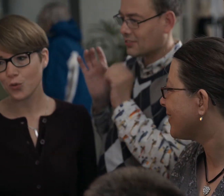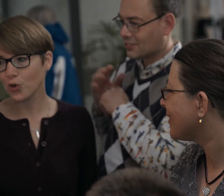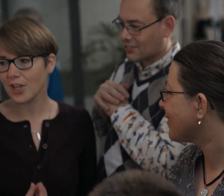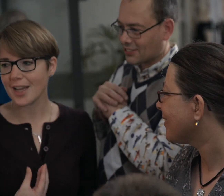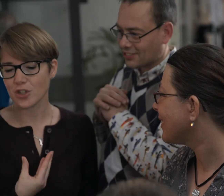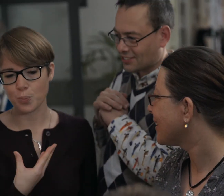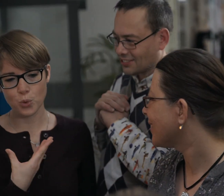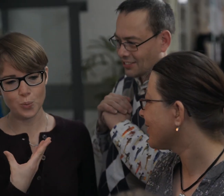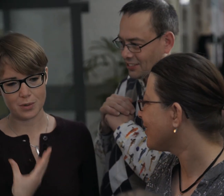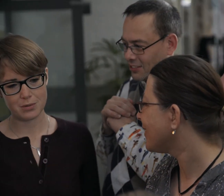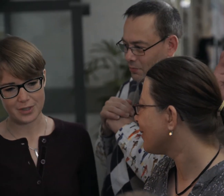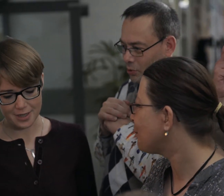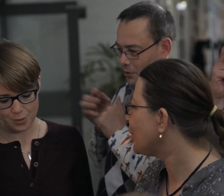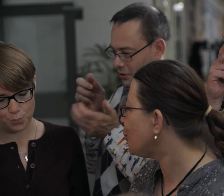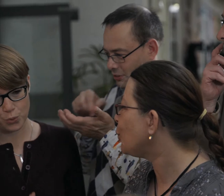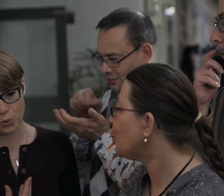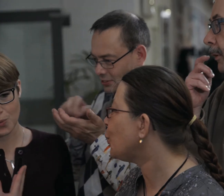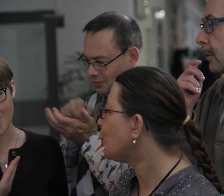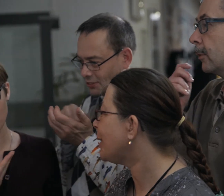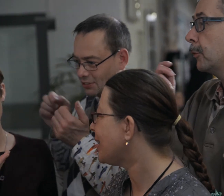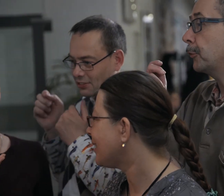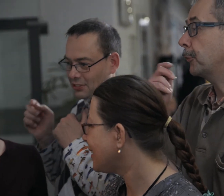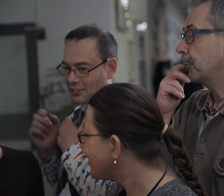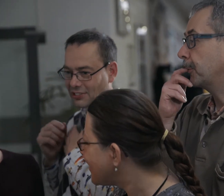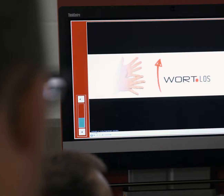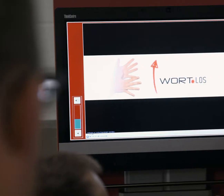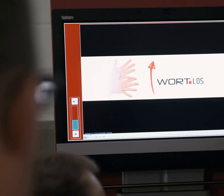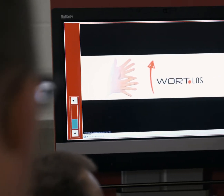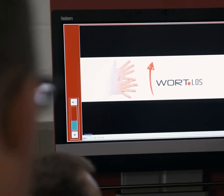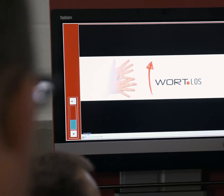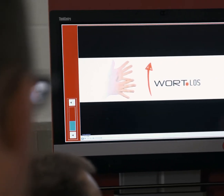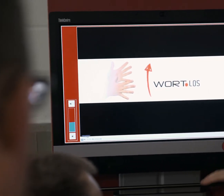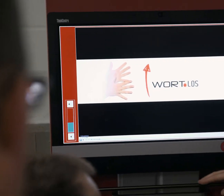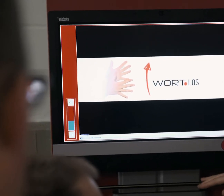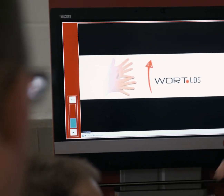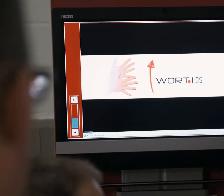Frühling heißt auch Blume - die Blume erblüht". Die Mitarbeiter finden den CABito super.